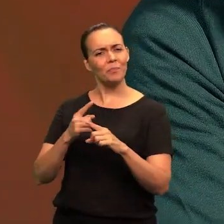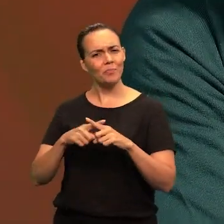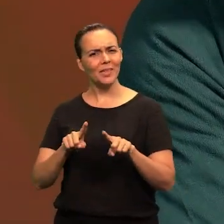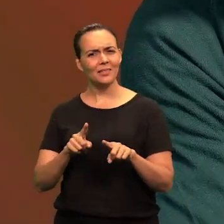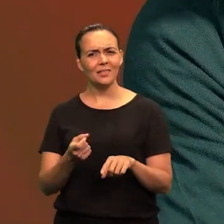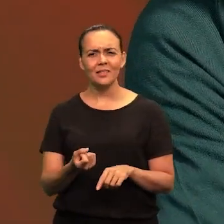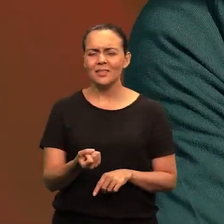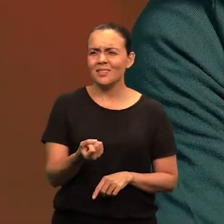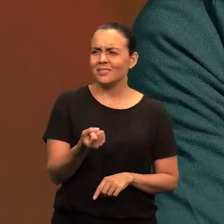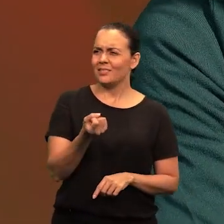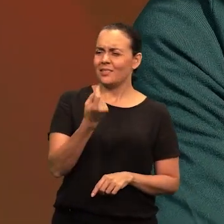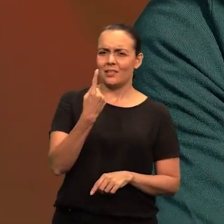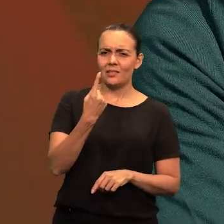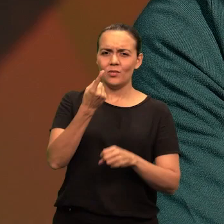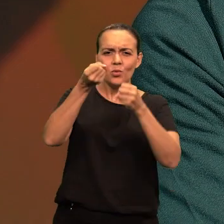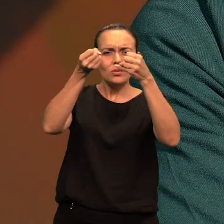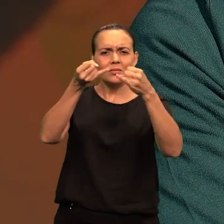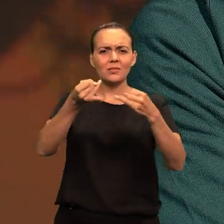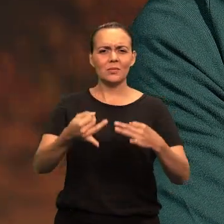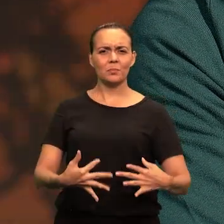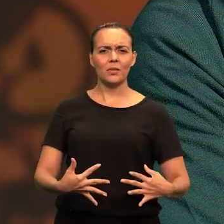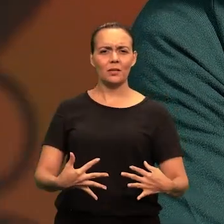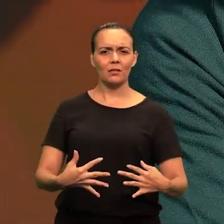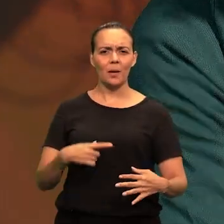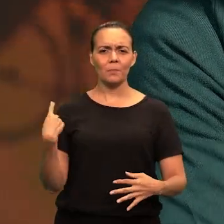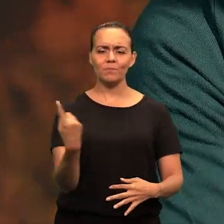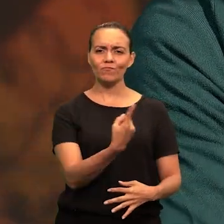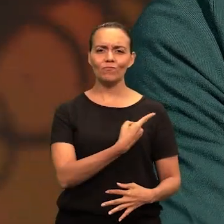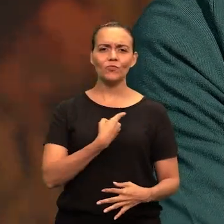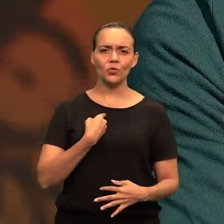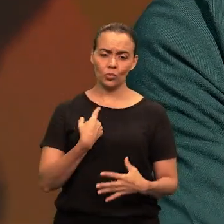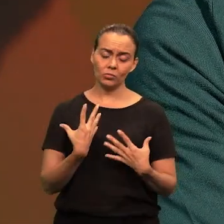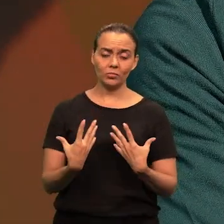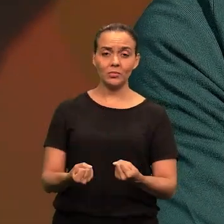difícil de ser explicado e ainda tão vivo entre nós,